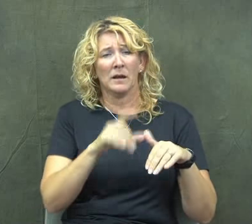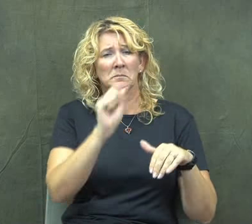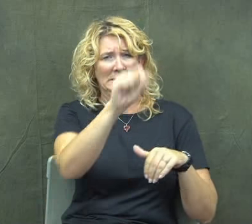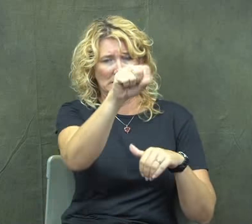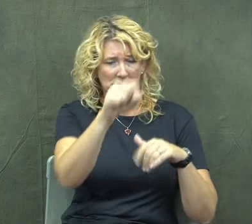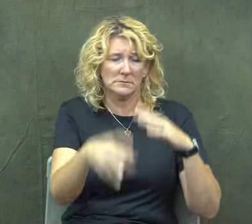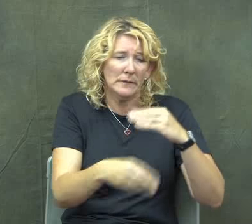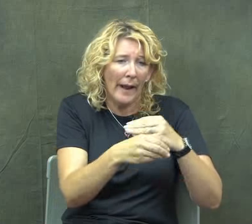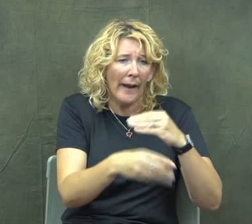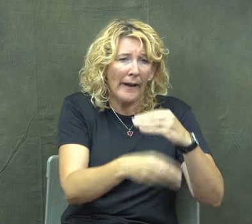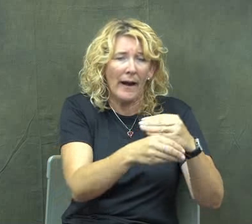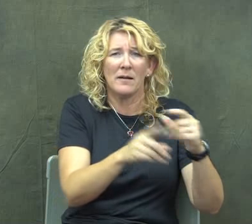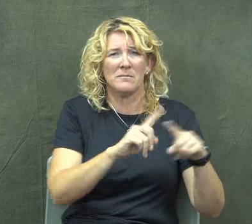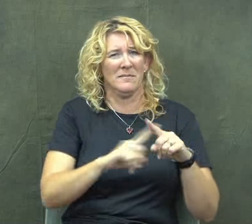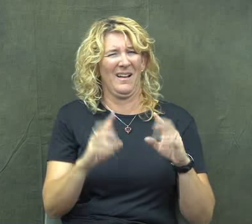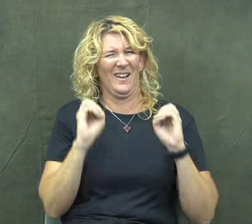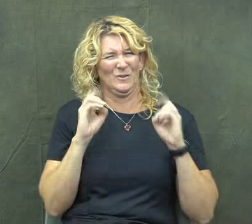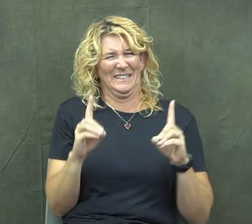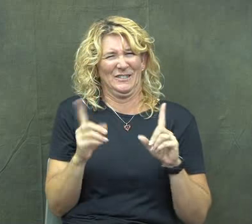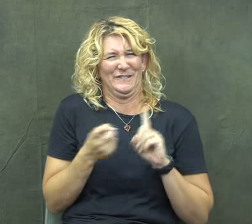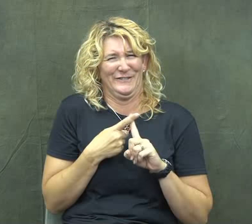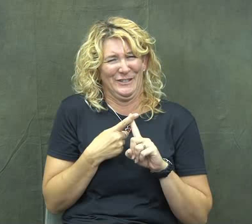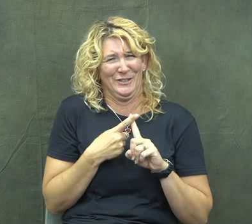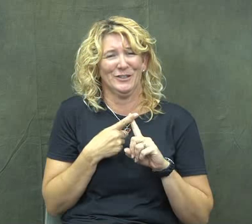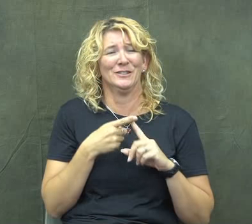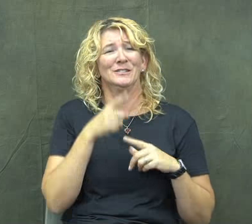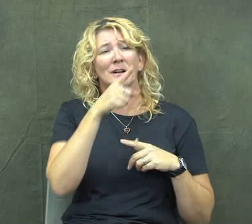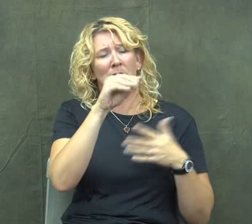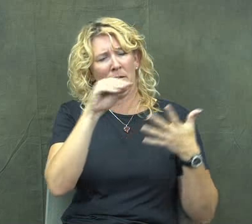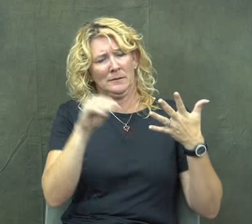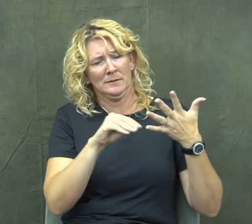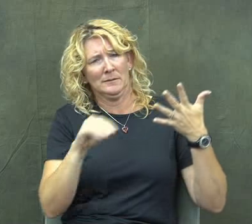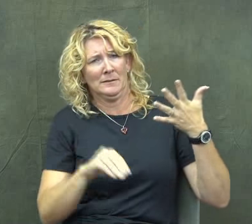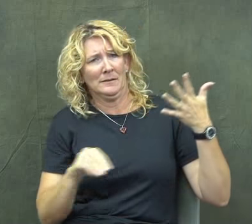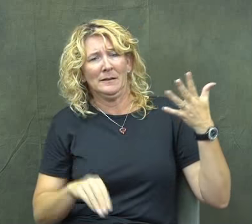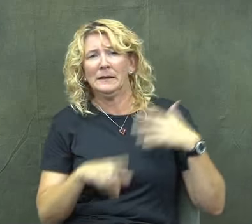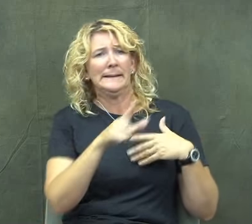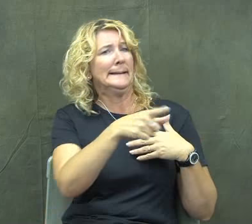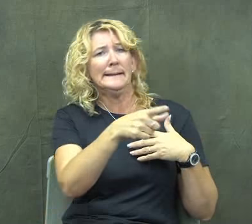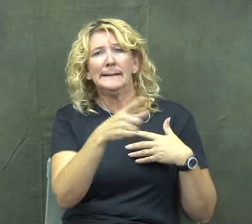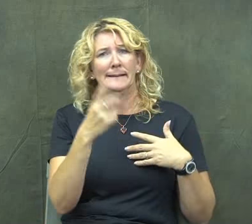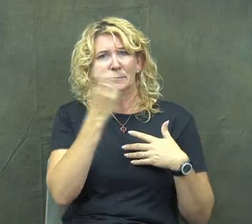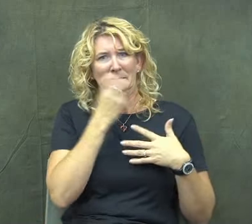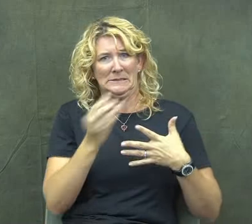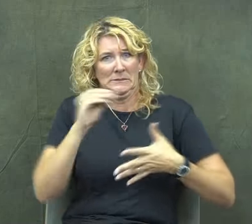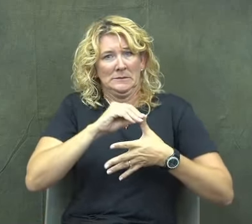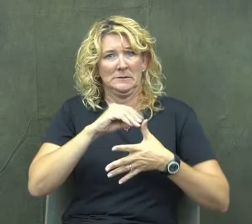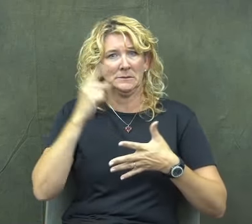Y se pueden agregar esos servicios después, pero la educación debe ser primero. Y ellos parecían poner la educación